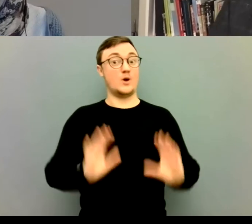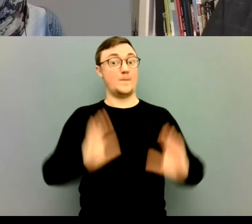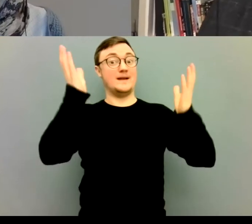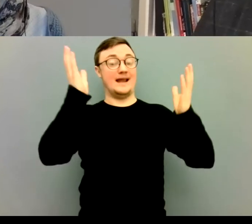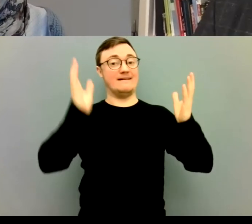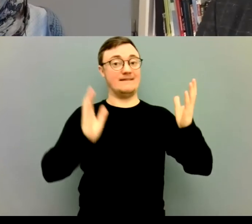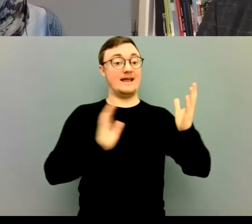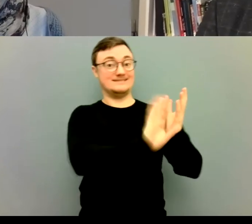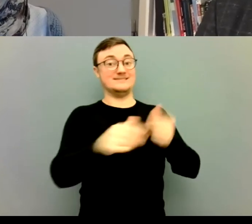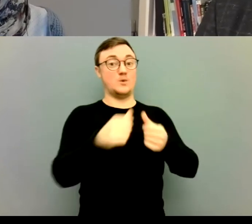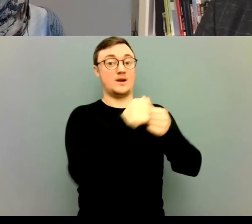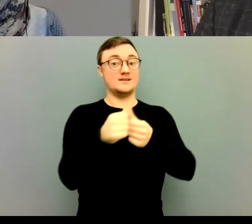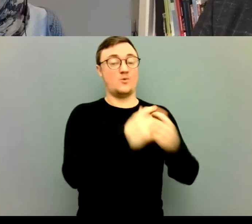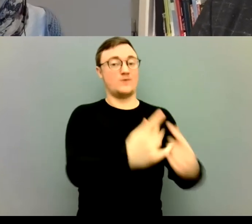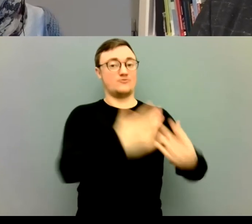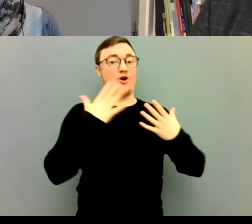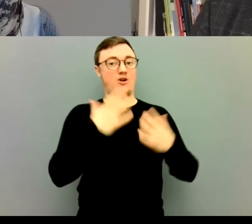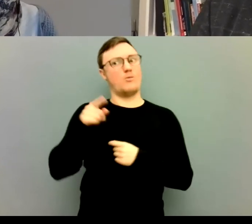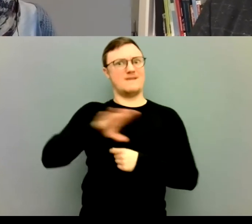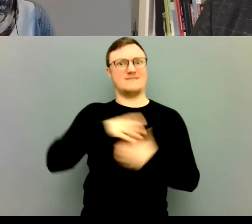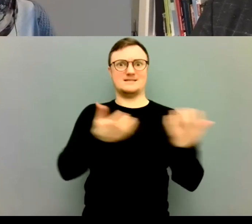sina organisationer, att det brister.